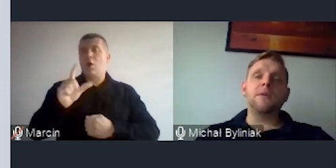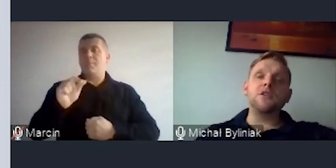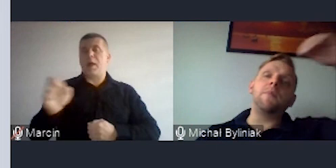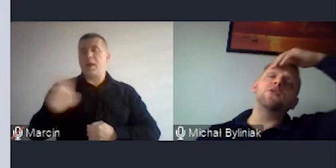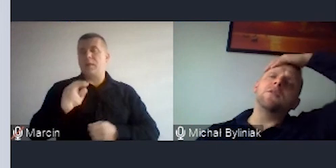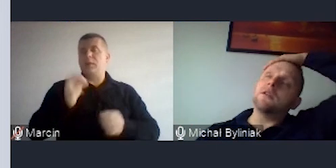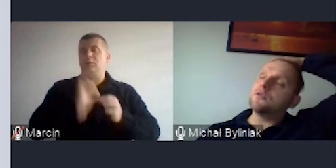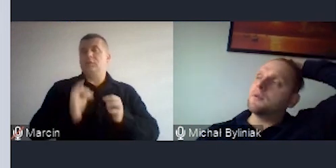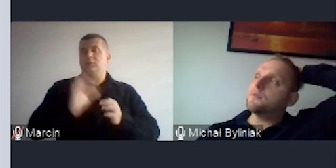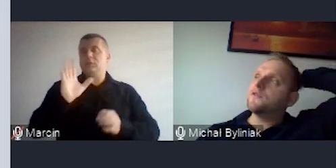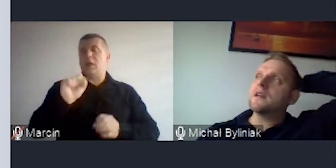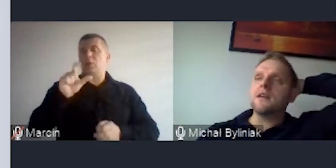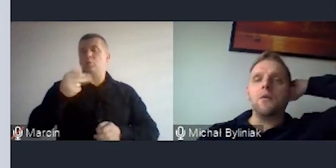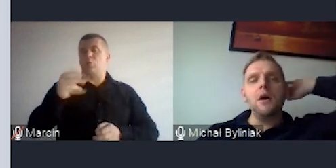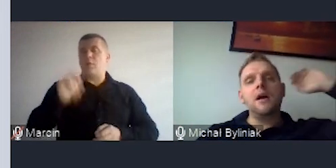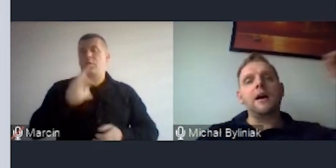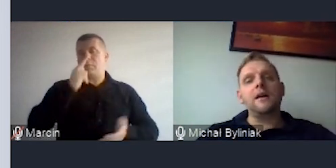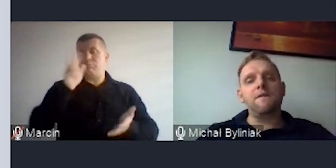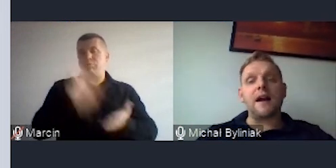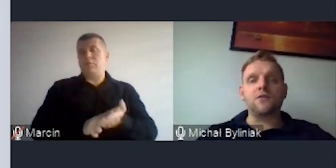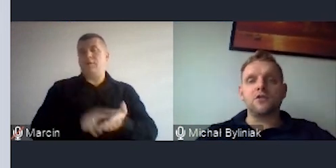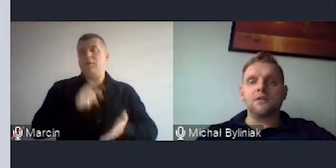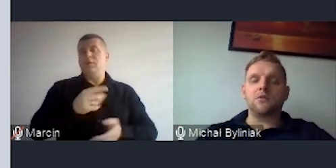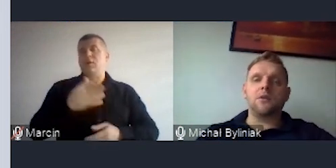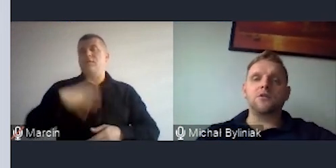który będzie potwierdzał wartość tej nieruchomości.